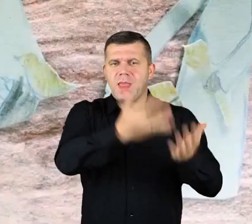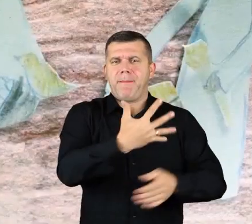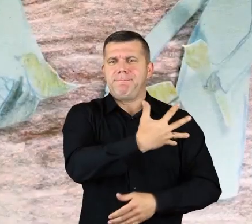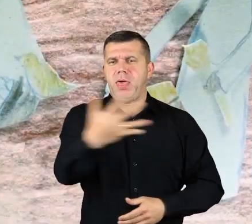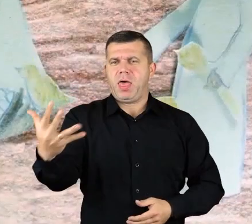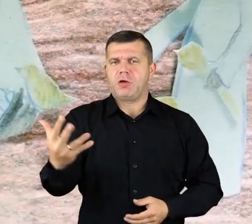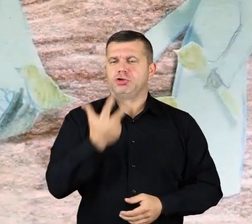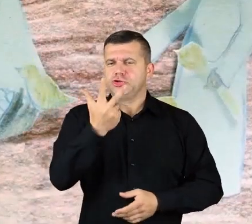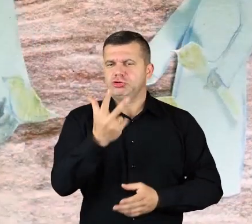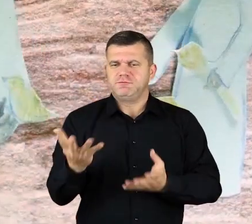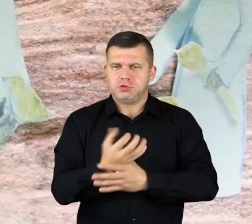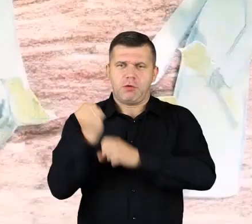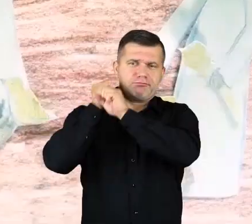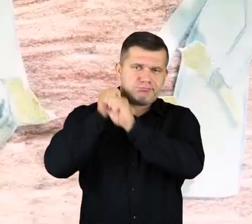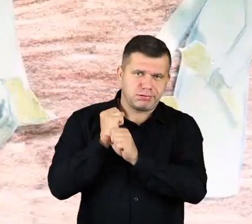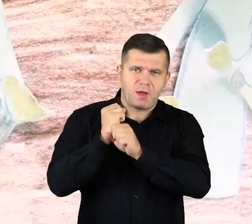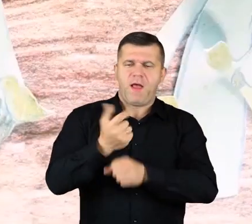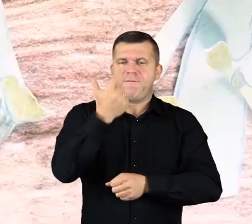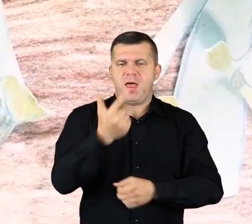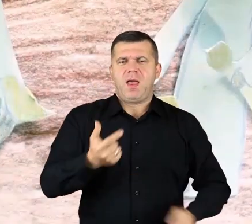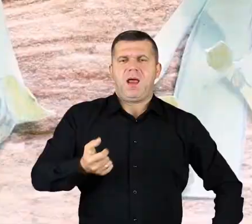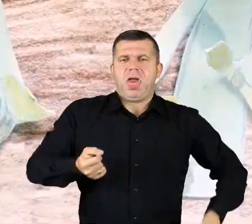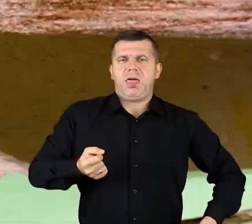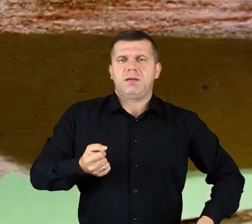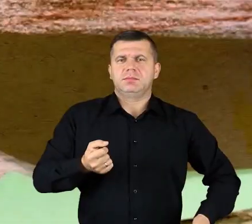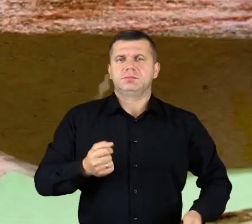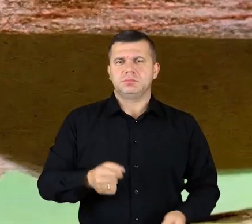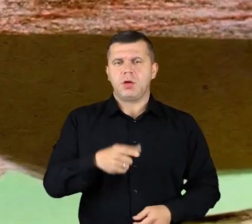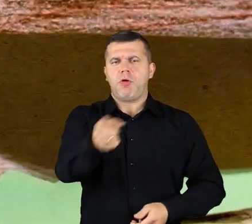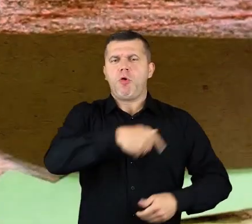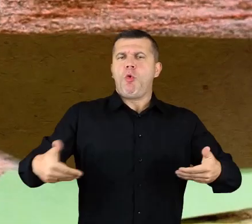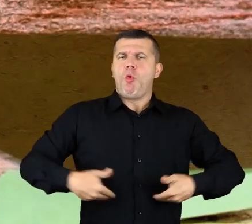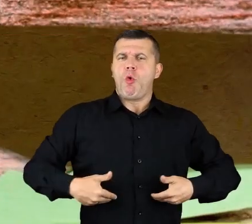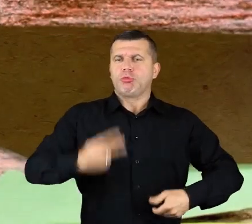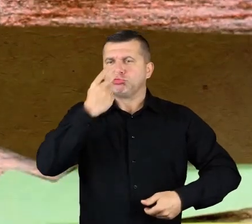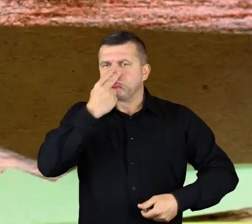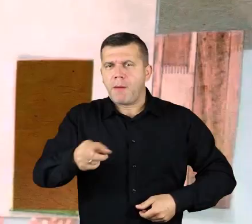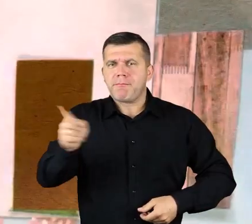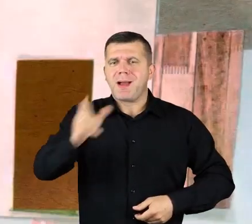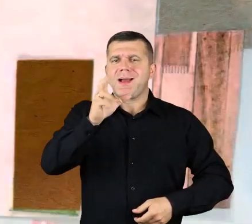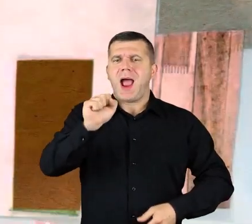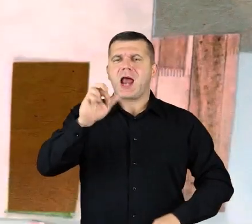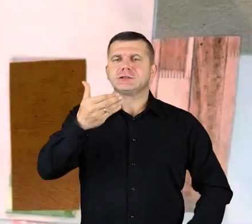trzy wzięli na barki i dwa w ręce. Wtedy zgłodnieli i zobaczyli przed sobą karczmę.